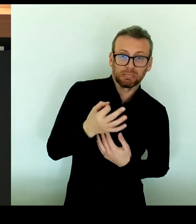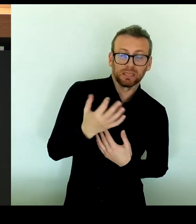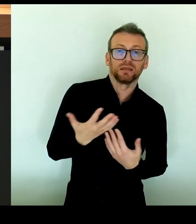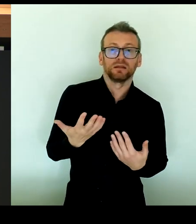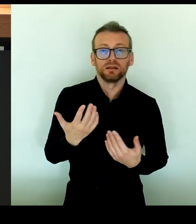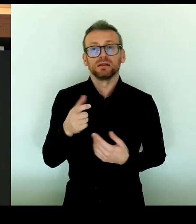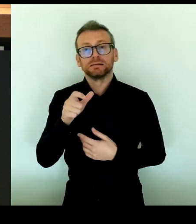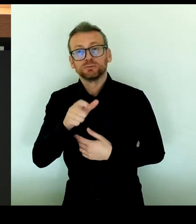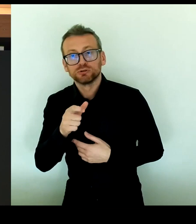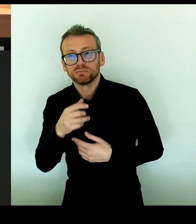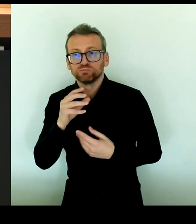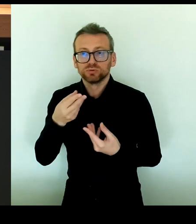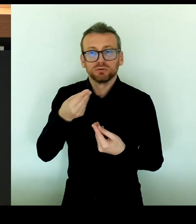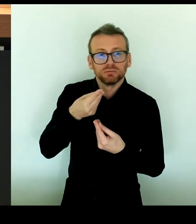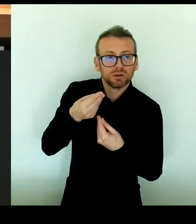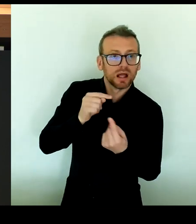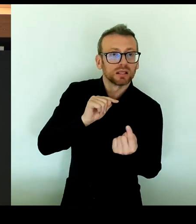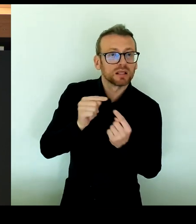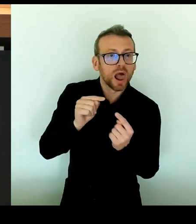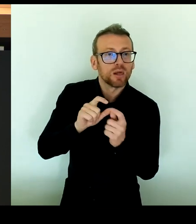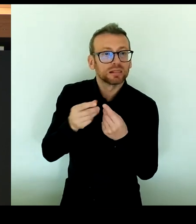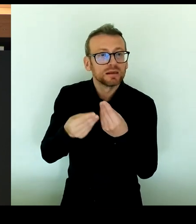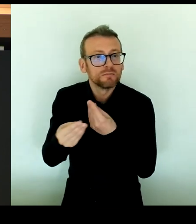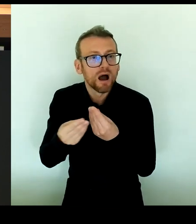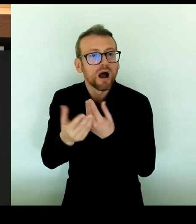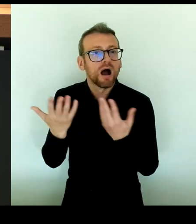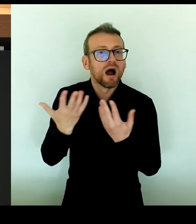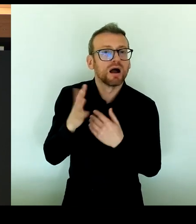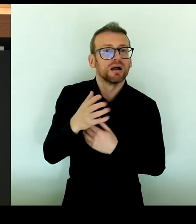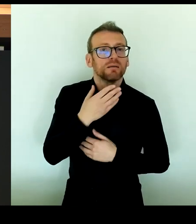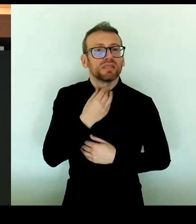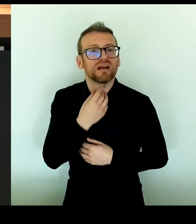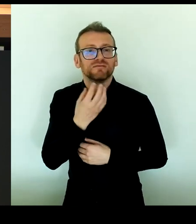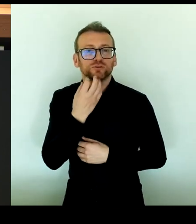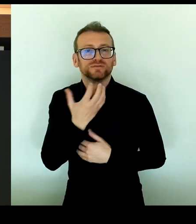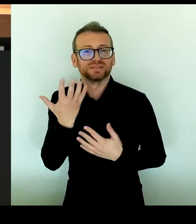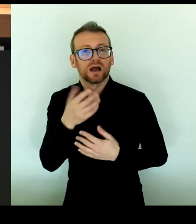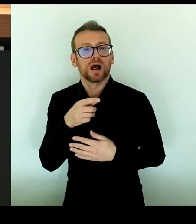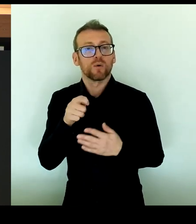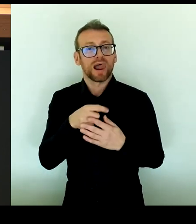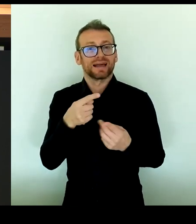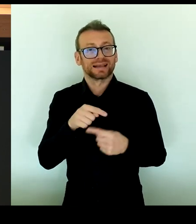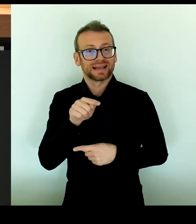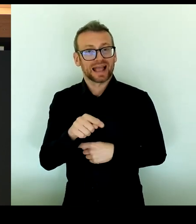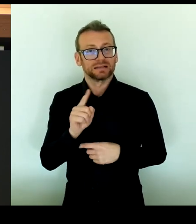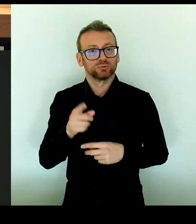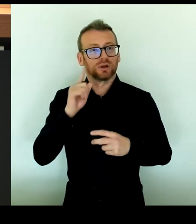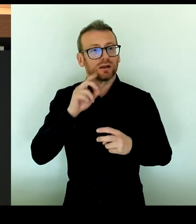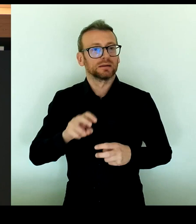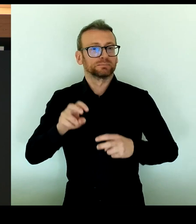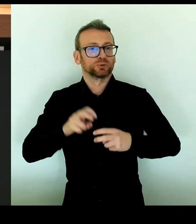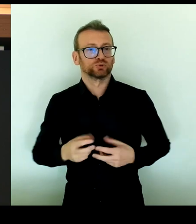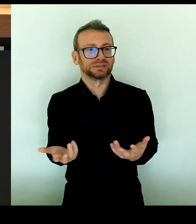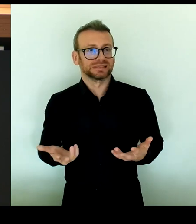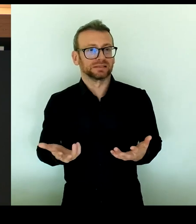sie nicht in der Lage sind, Verkehrsinfrastruktur herzustellen, dann können sie auf der grünen Wiese auch keine Wohnungen bauen. Insofern nehmen Sie ihre Aufgaben, Ihre